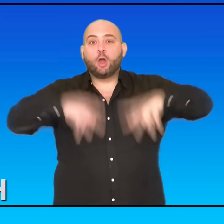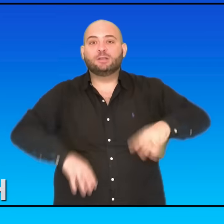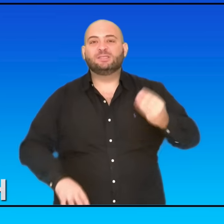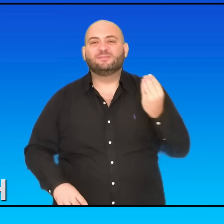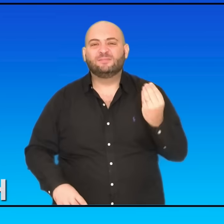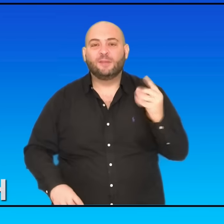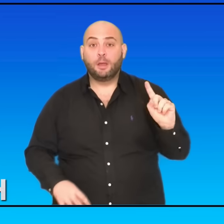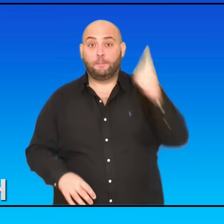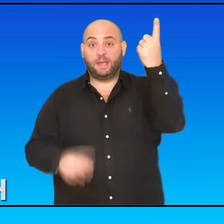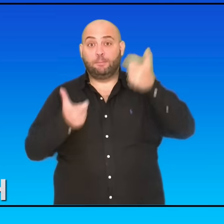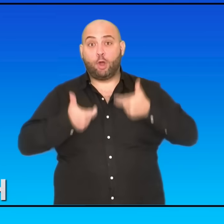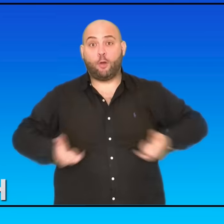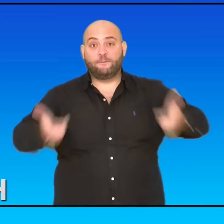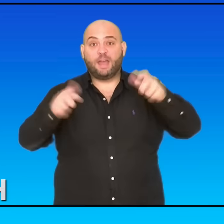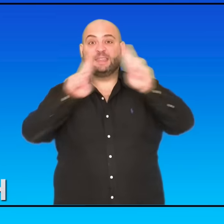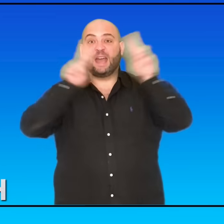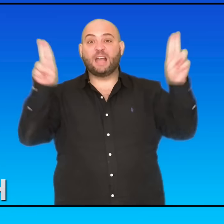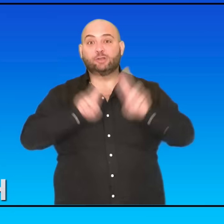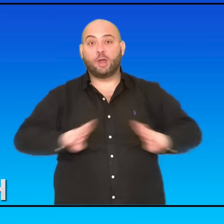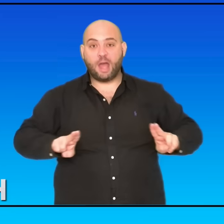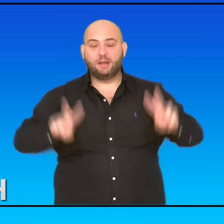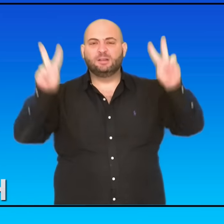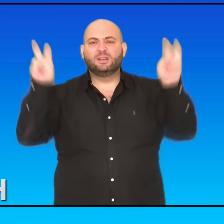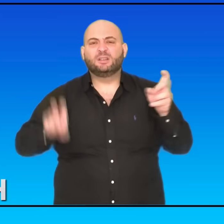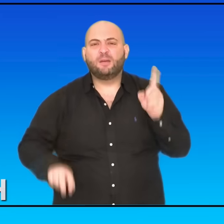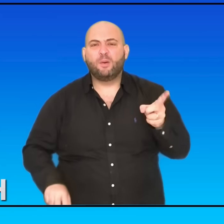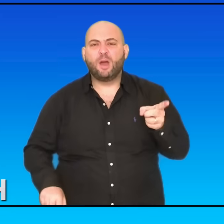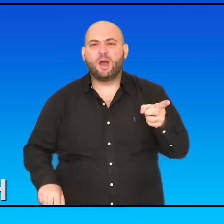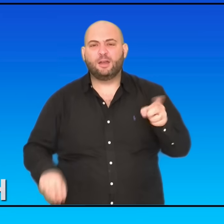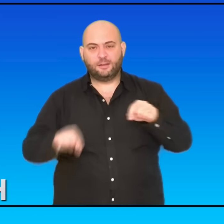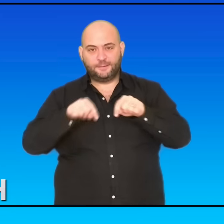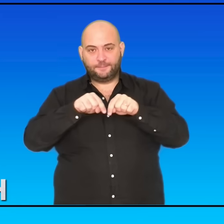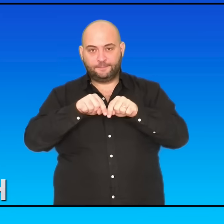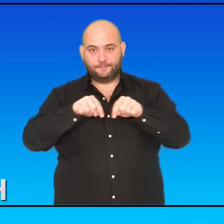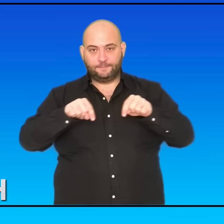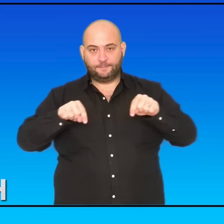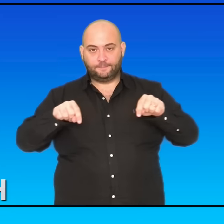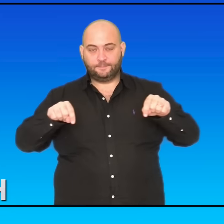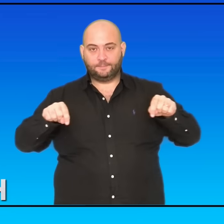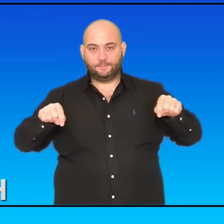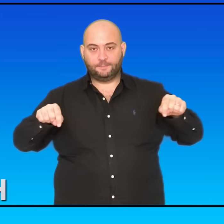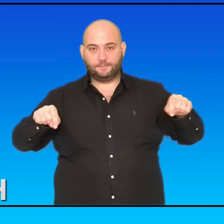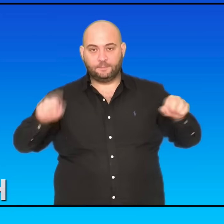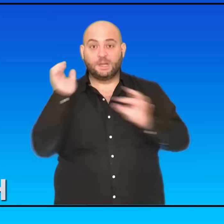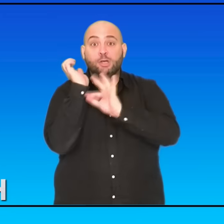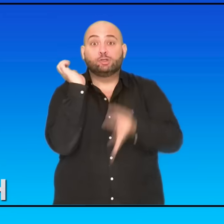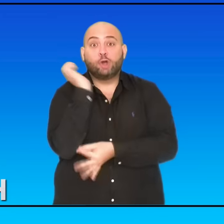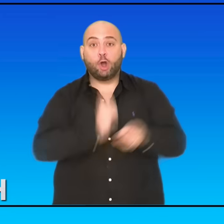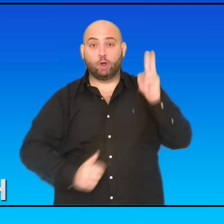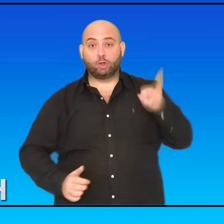ha organizzato il 1° Convegno Internazionale “UNIversal Inclusion Rights and Opportunities for Persons with Disabilities in the Academic Context”